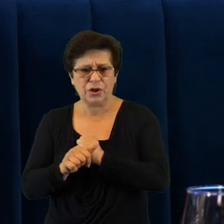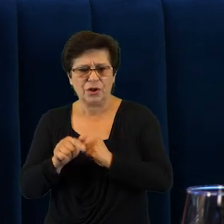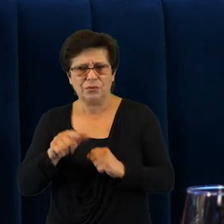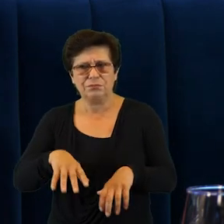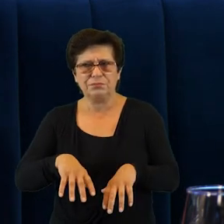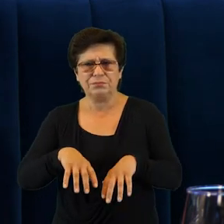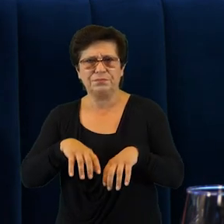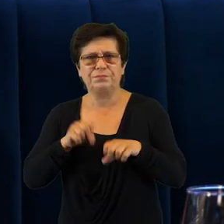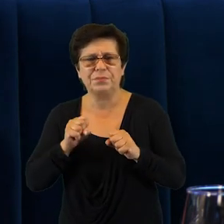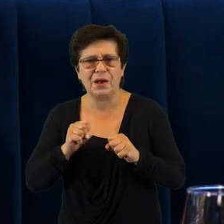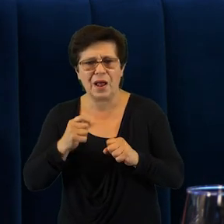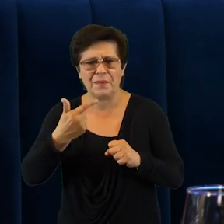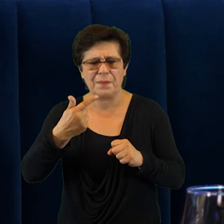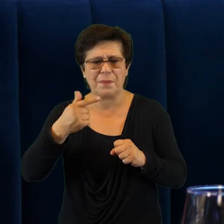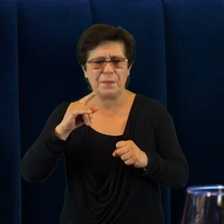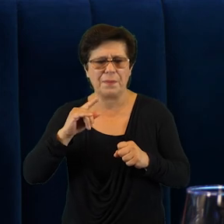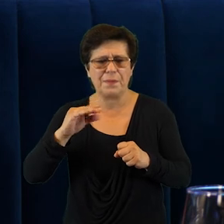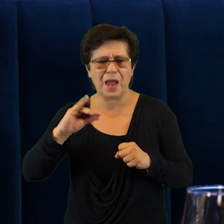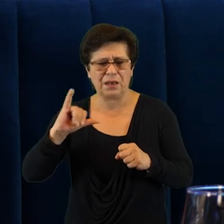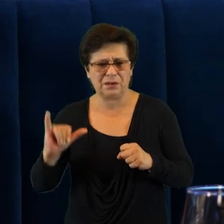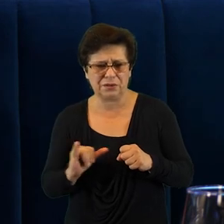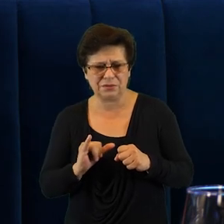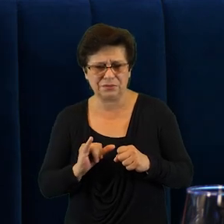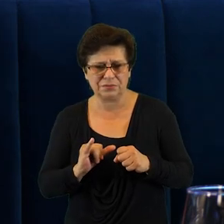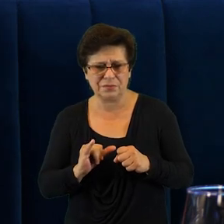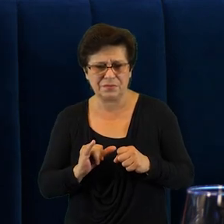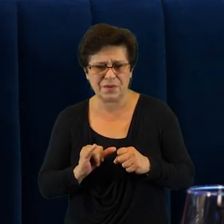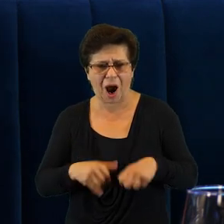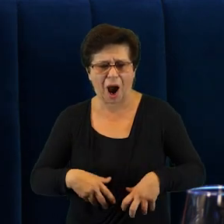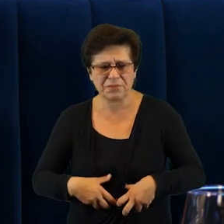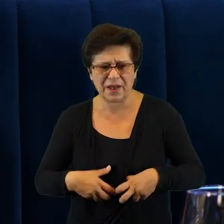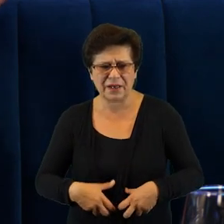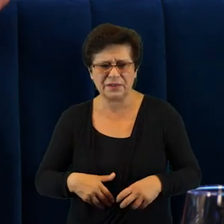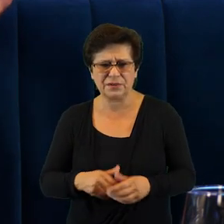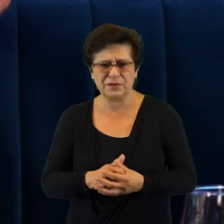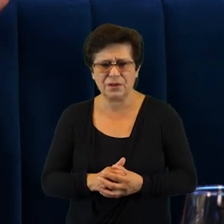był poświęcony jego osobowości, był zatytułowany "Burza u Żuża".